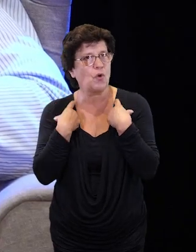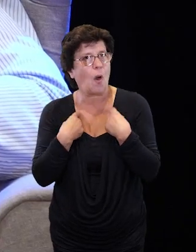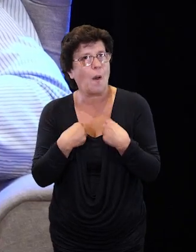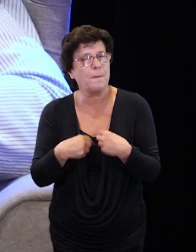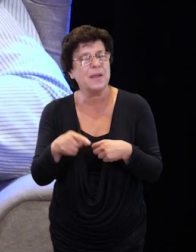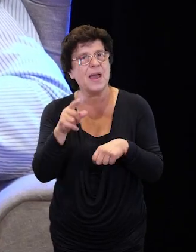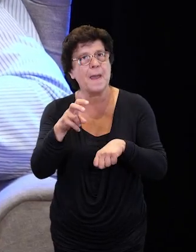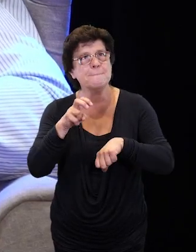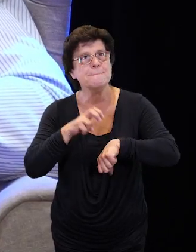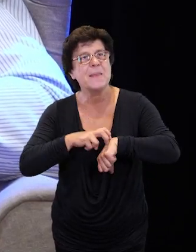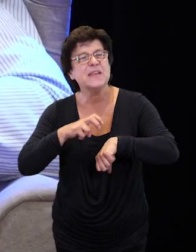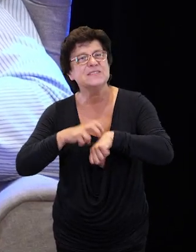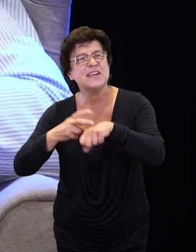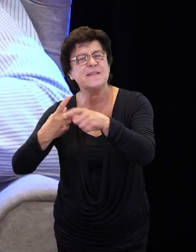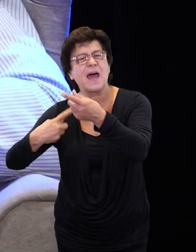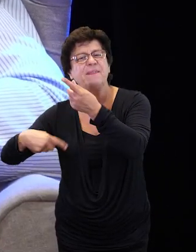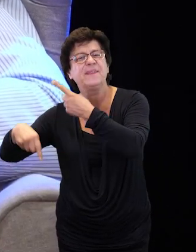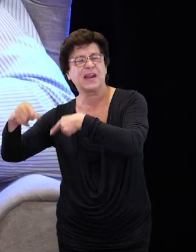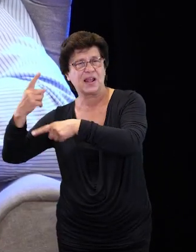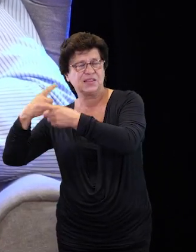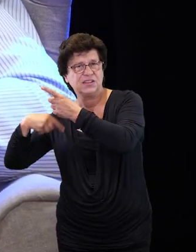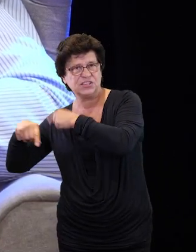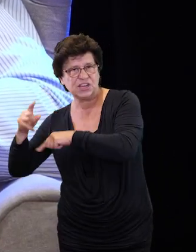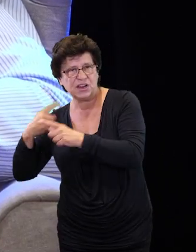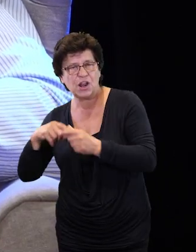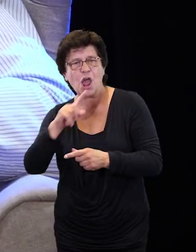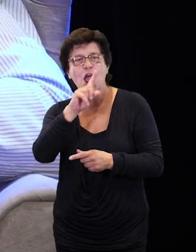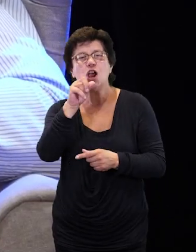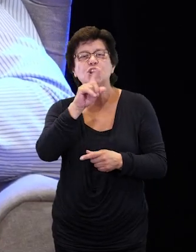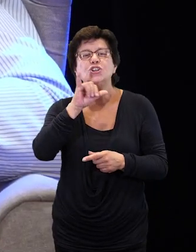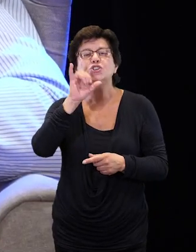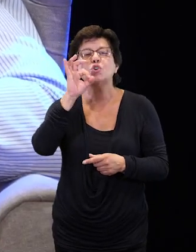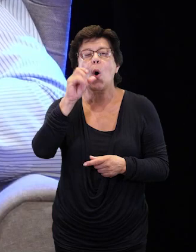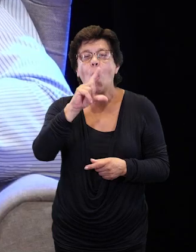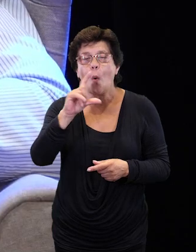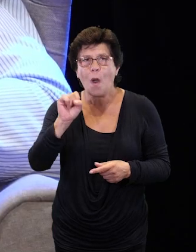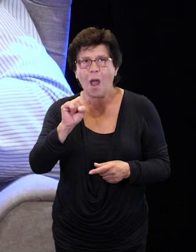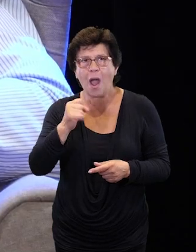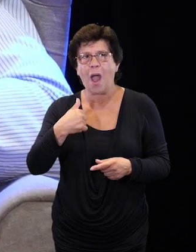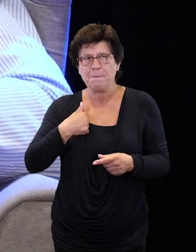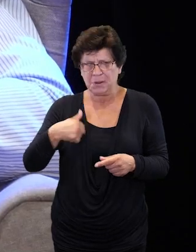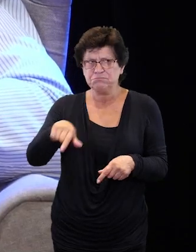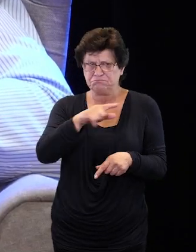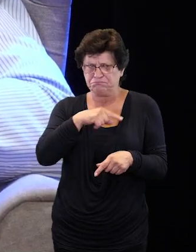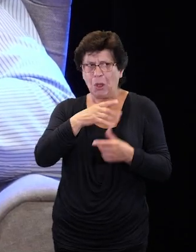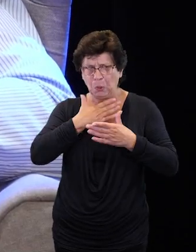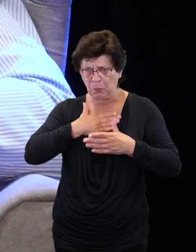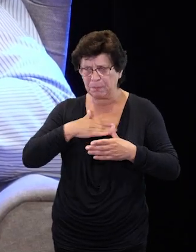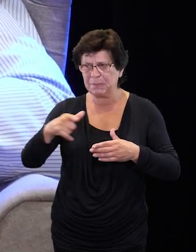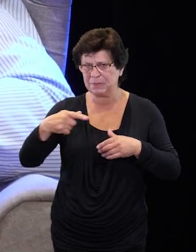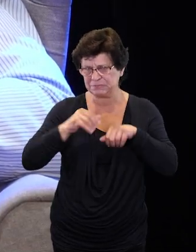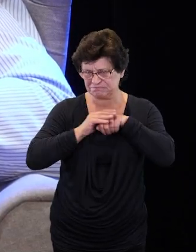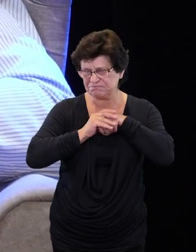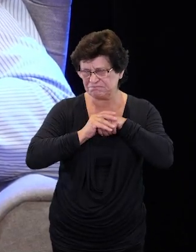siedzą bardzo głęboko w ziołolecznictwie, i my się lubimy. I to nie jest tak, że ja się z nimi kłócę,